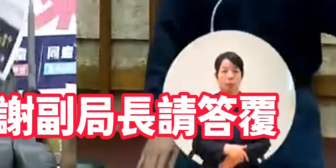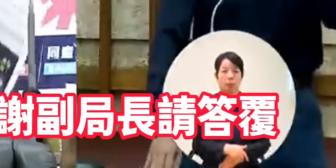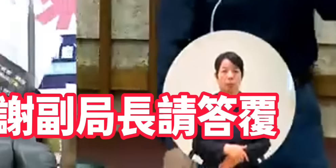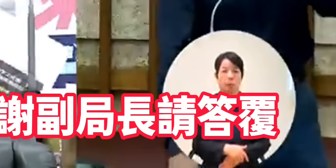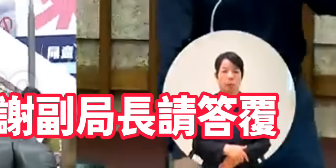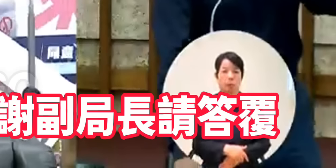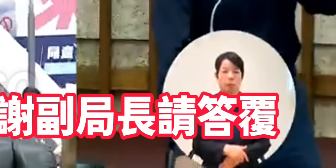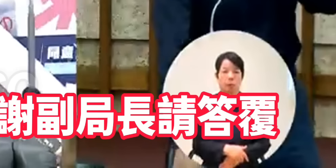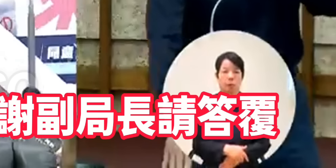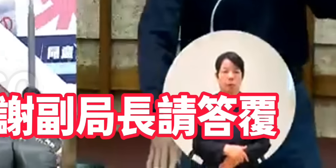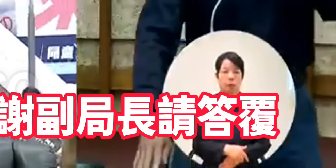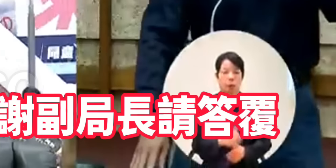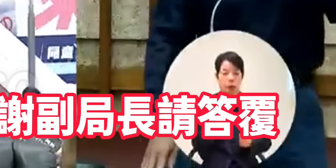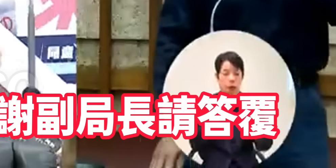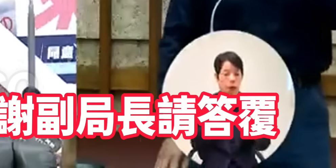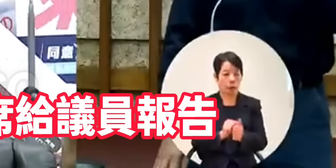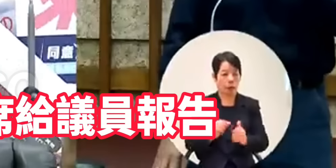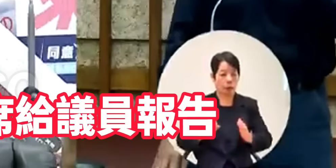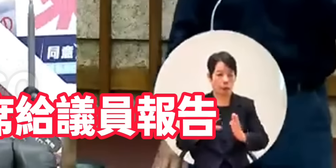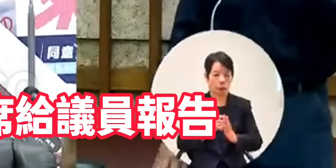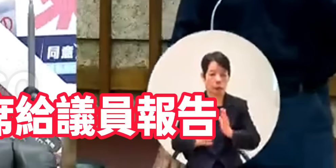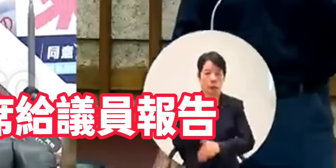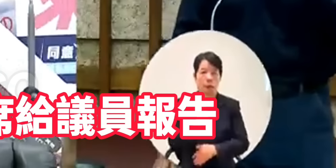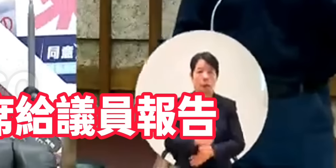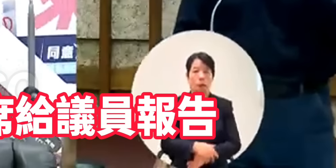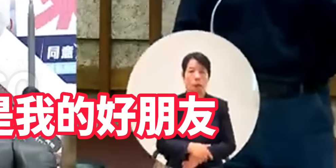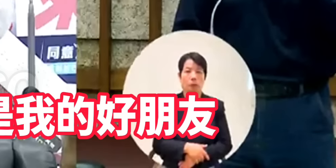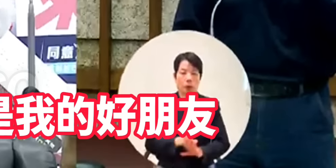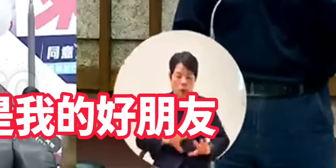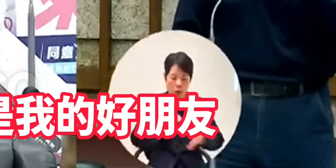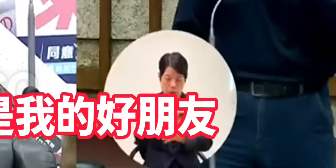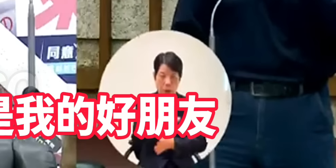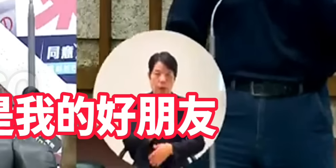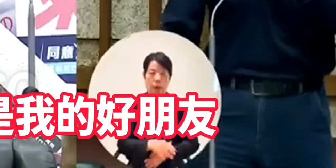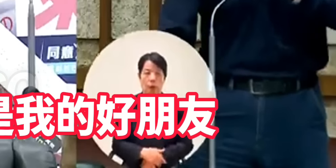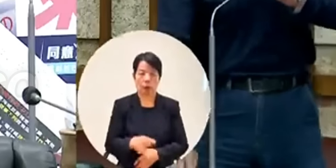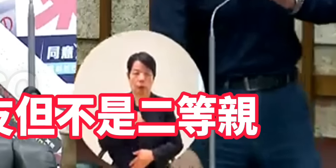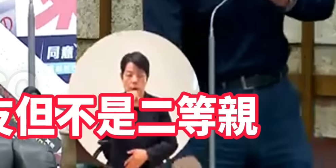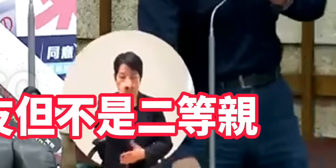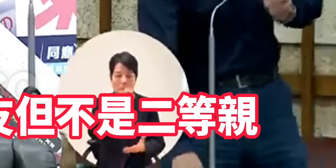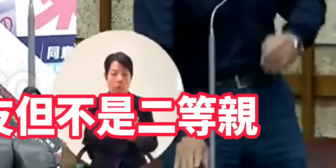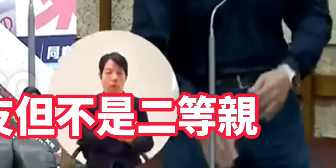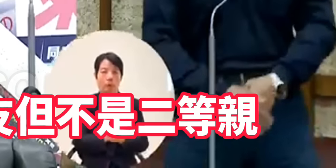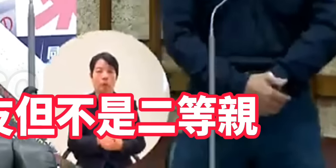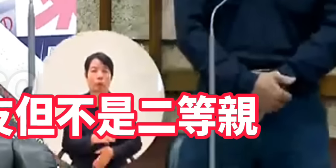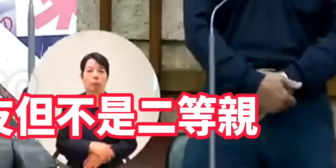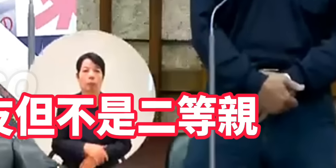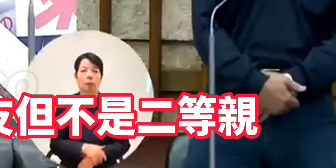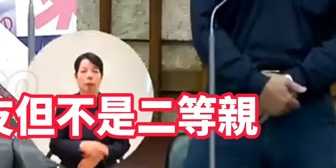謝副局謝副局長請答覆 主席給議員報告 這是我的好朋友 好朋友但不是二等親